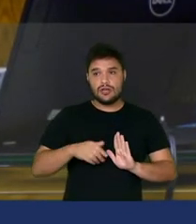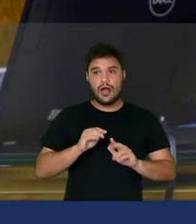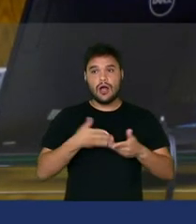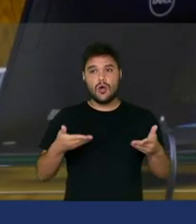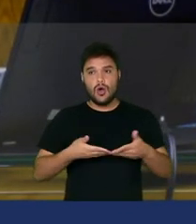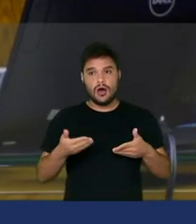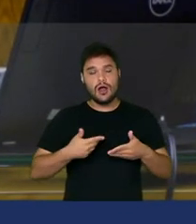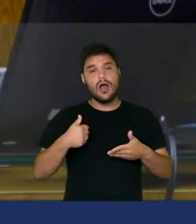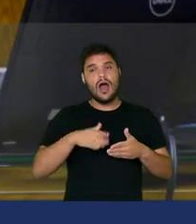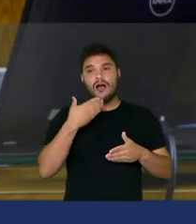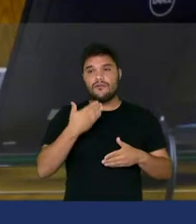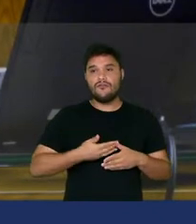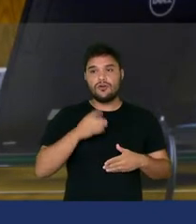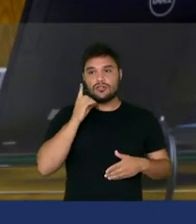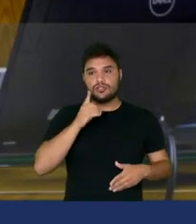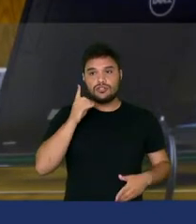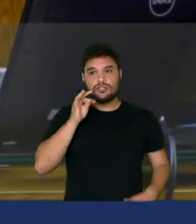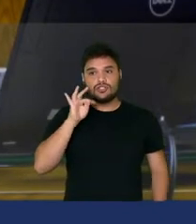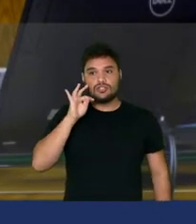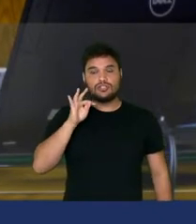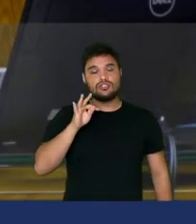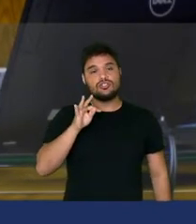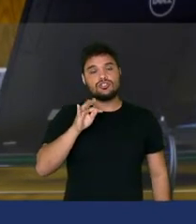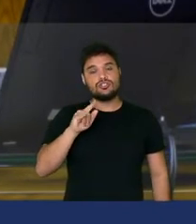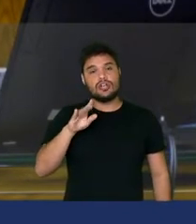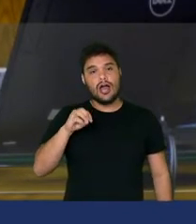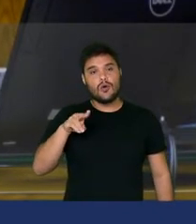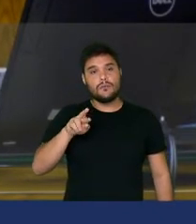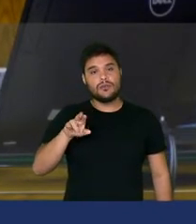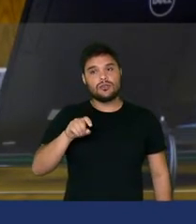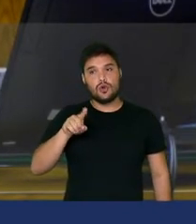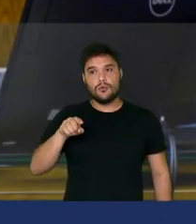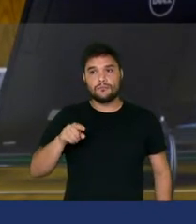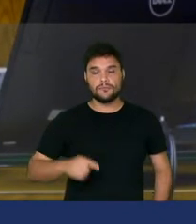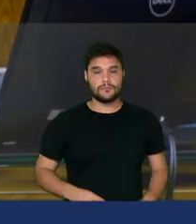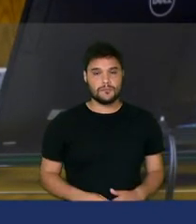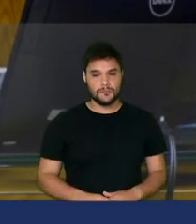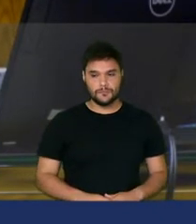VOTAÇÃO EM SEPARADO, DO PL. SUPRESSÃO, PARA ENCAMINHAR REQUERIMENTO, A FAVOR,